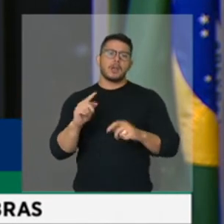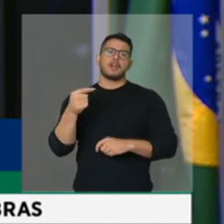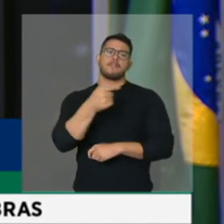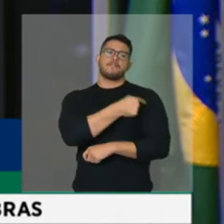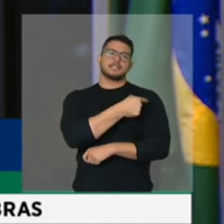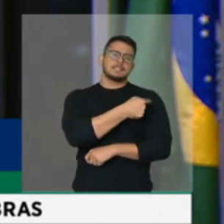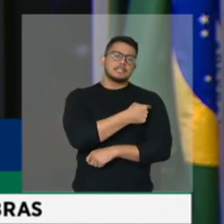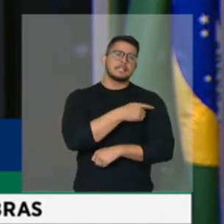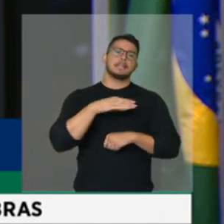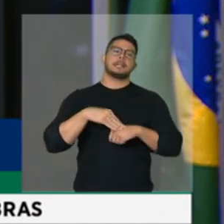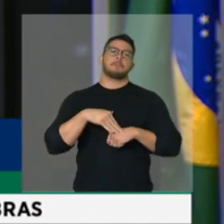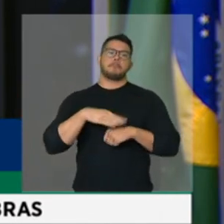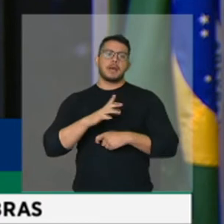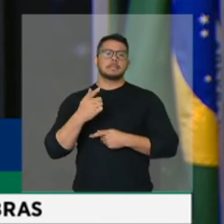NOVAS FONTES DE ENERGIA, ESTRUTURA, O BRASIL VAI PARAR,